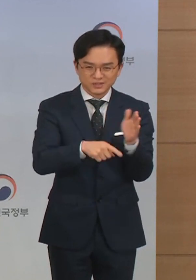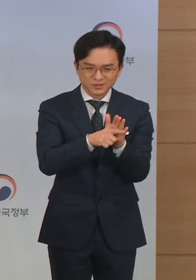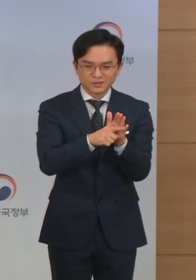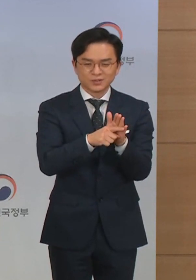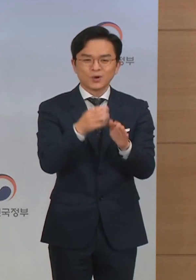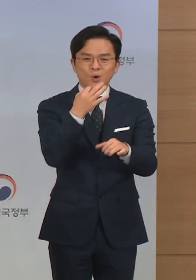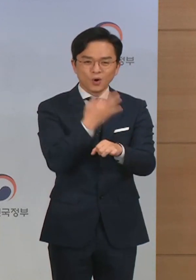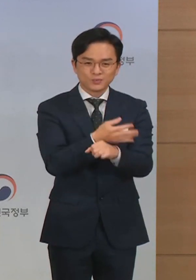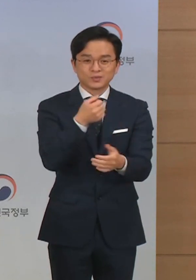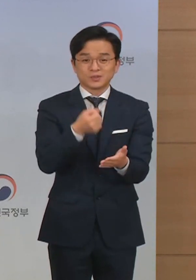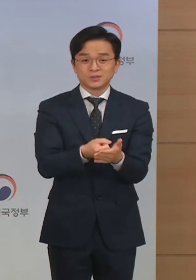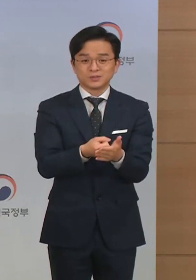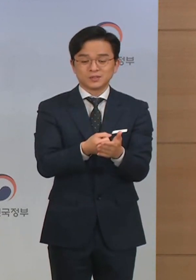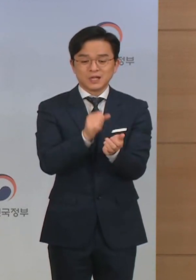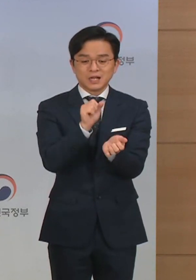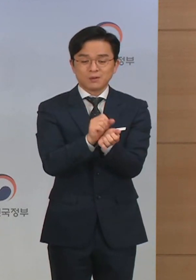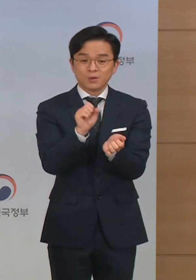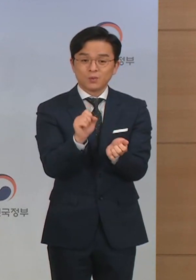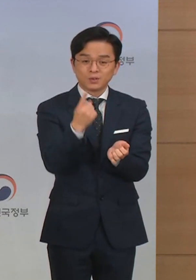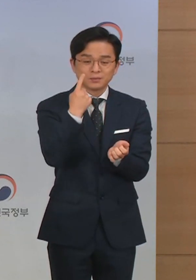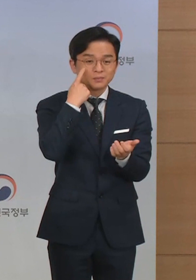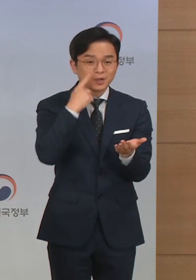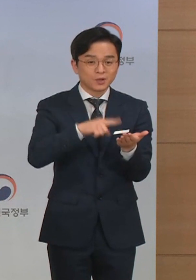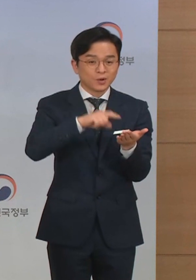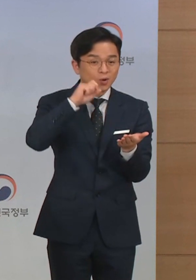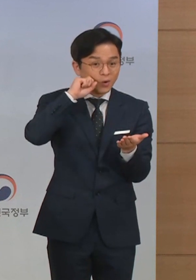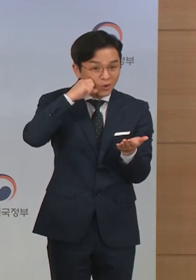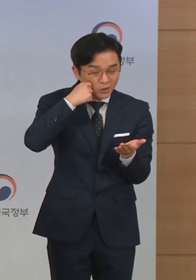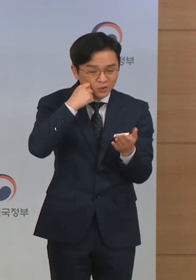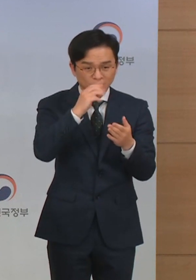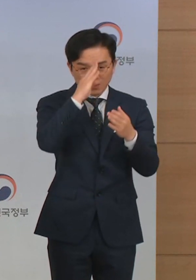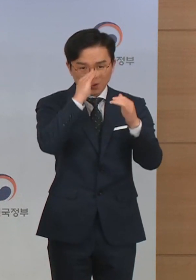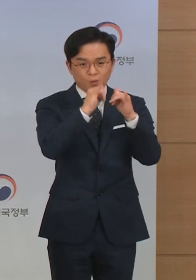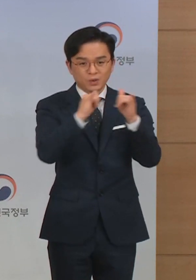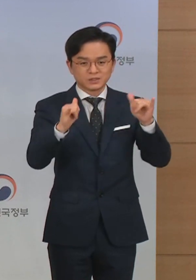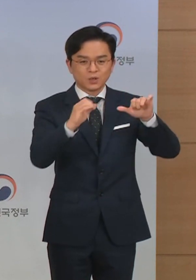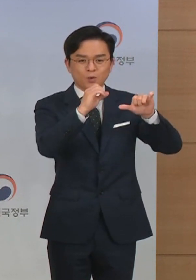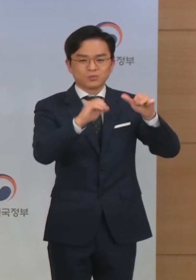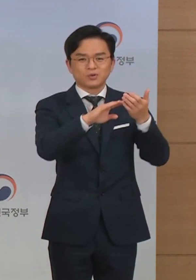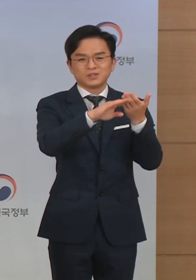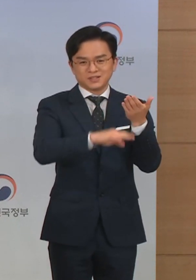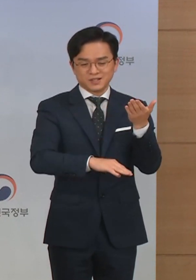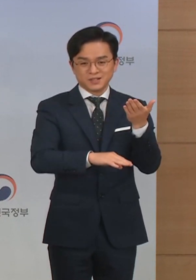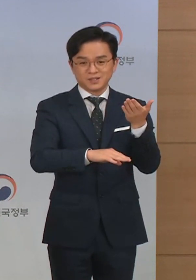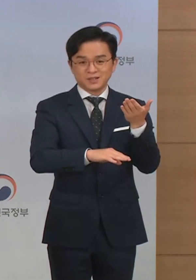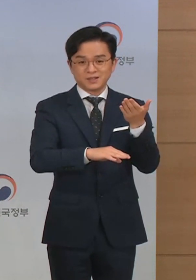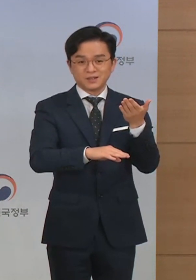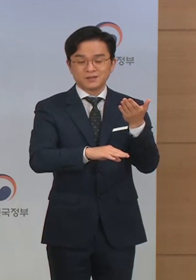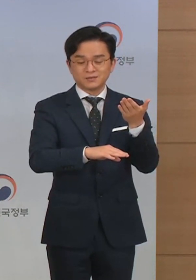감염경로 확인이 어려운 환자 사례가 5% 이하로 감소하여 대부분의 감염경로를